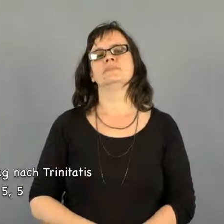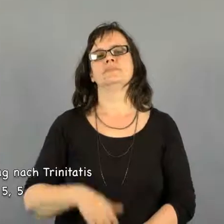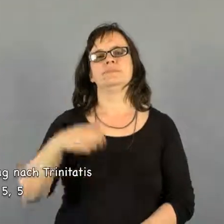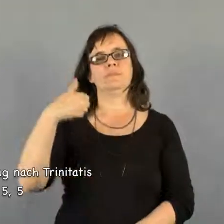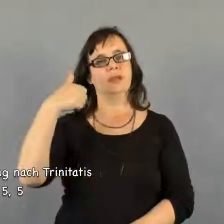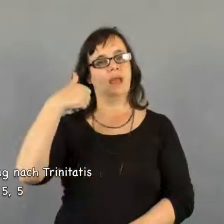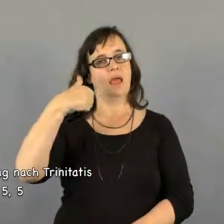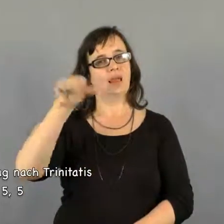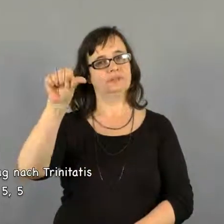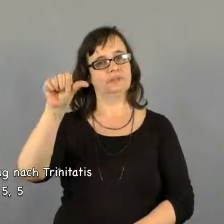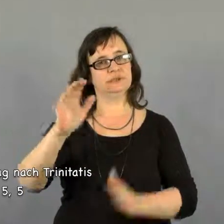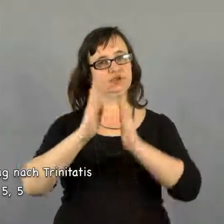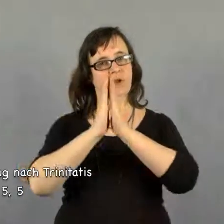11. Sonntag nach Trinitatis